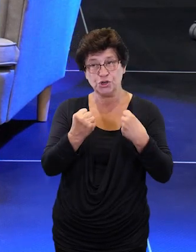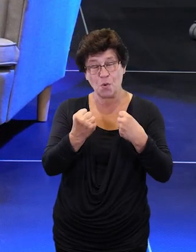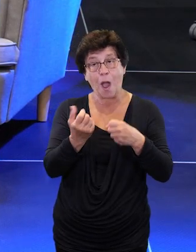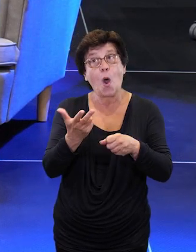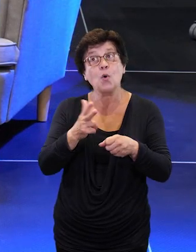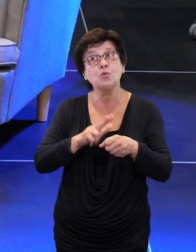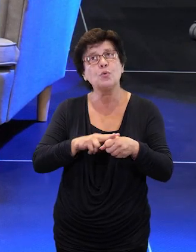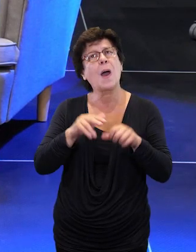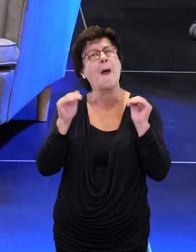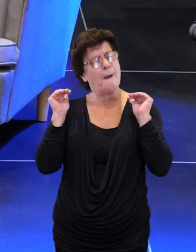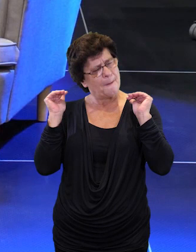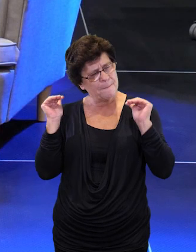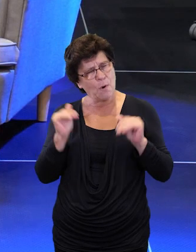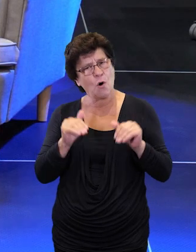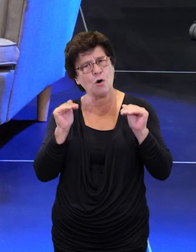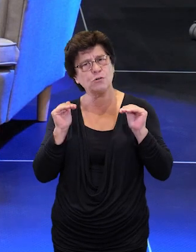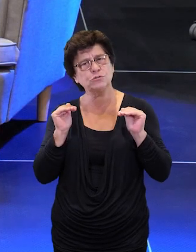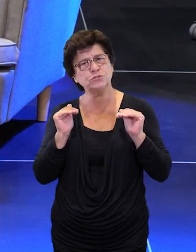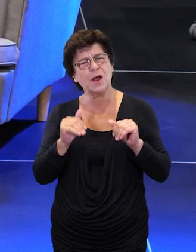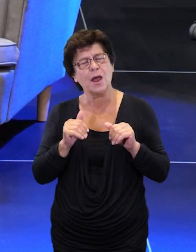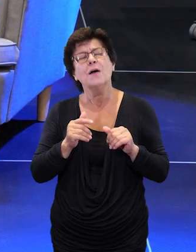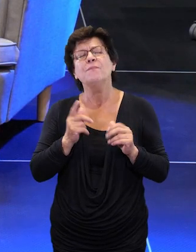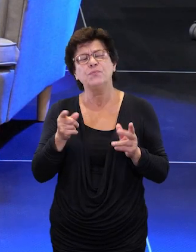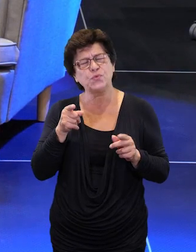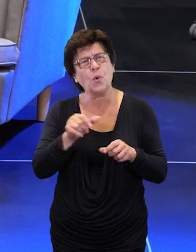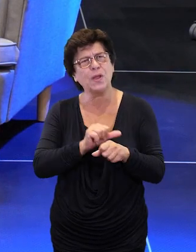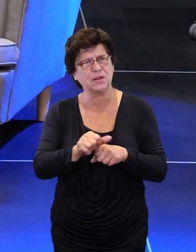bo to jest też chyba kwestia indywidualna każdego organizmu,